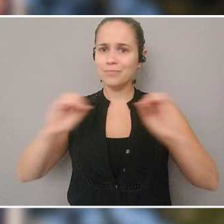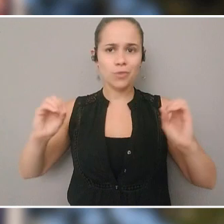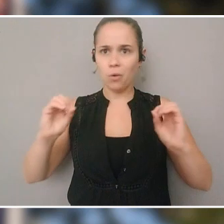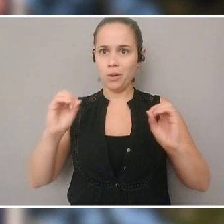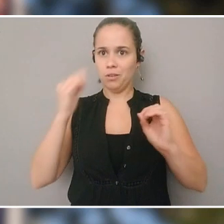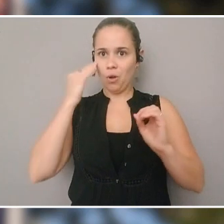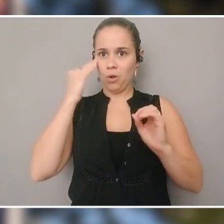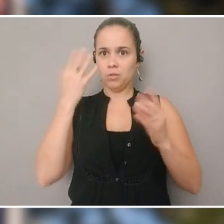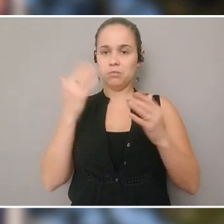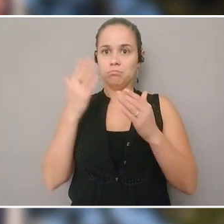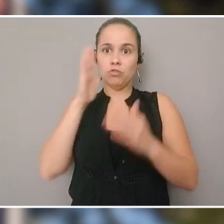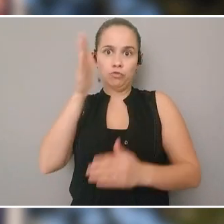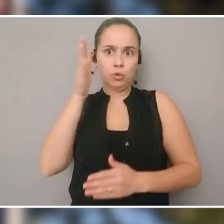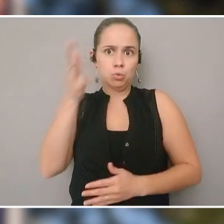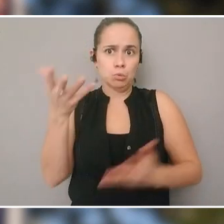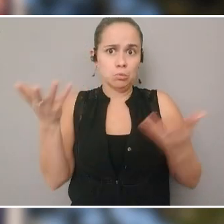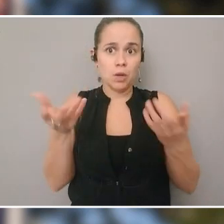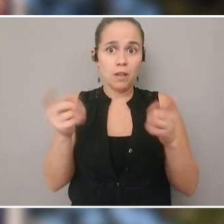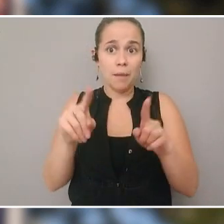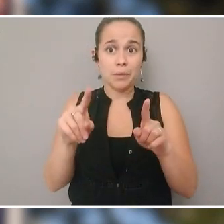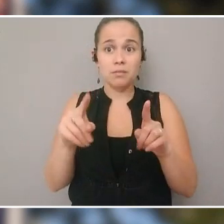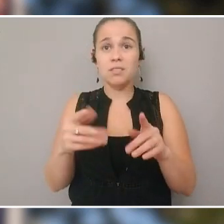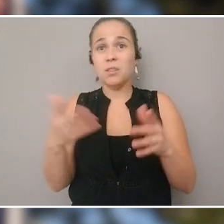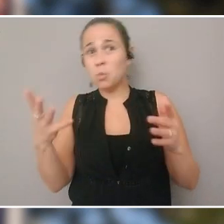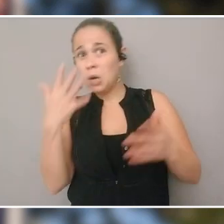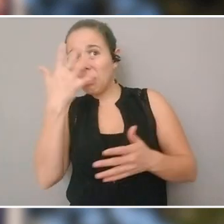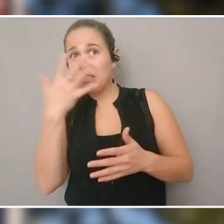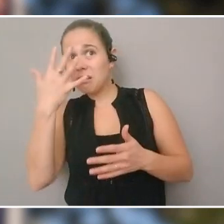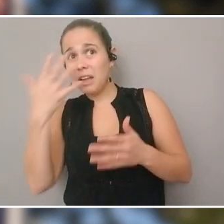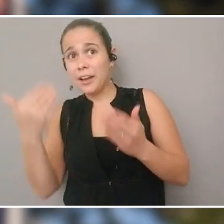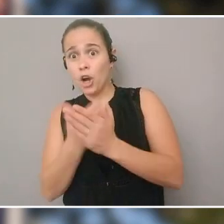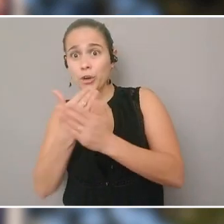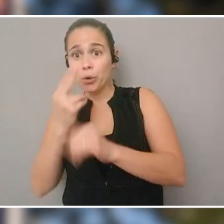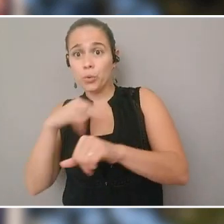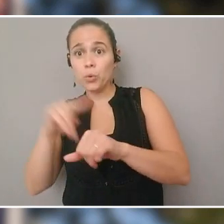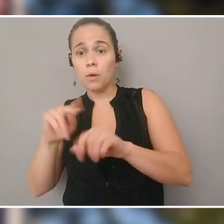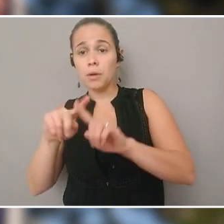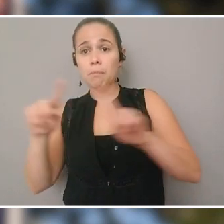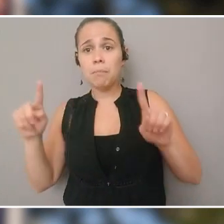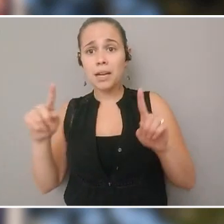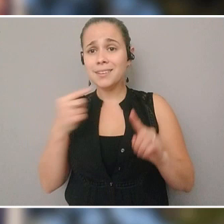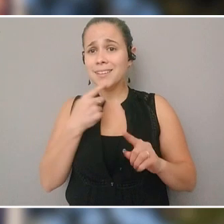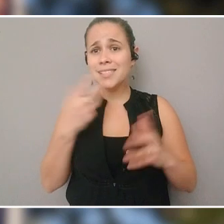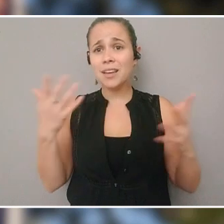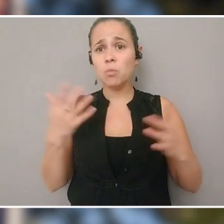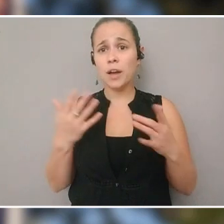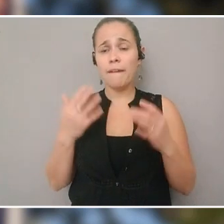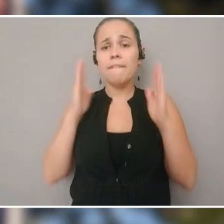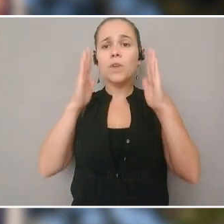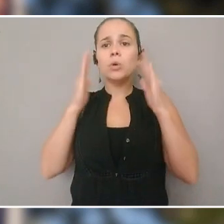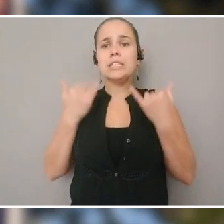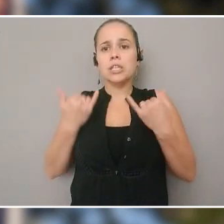pero les digo que se queden en el momento.